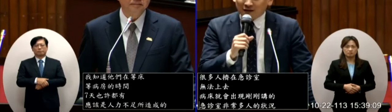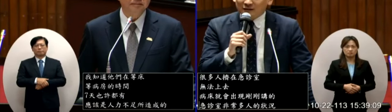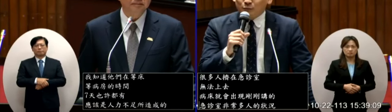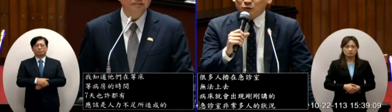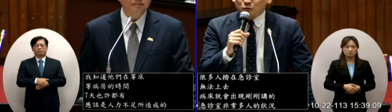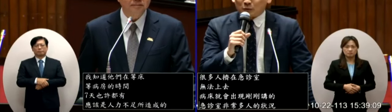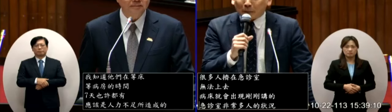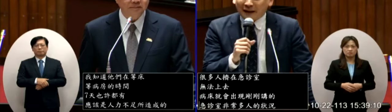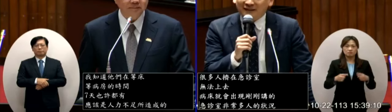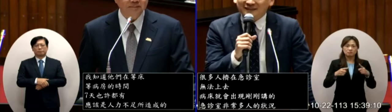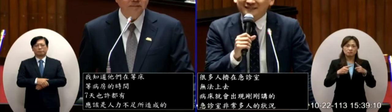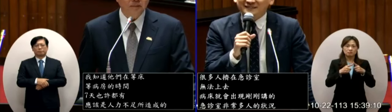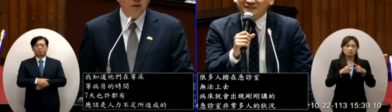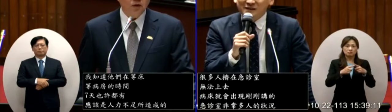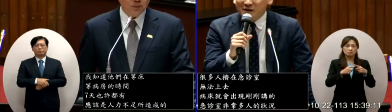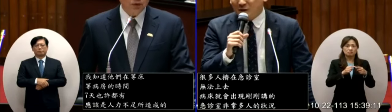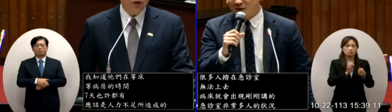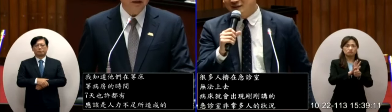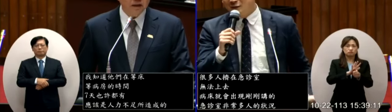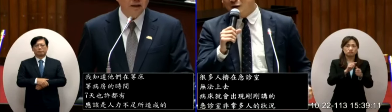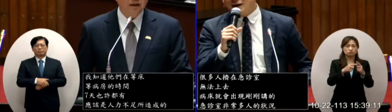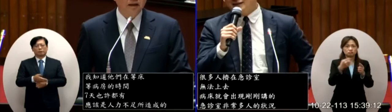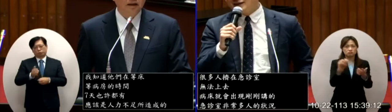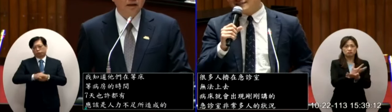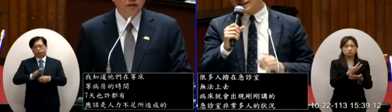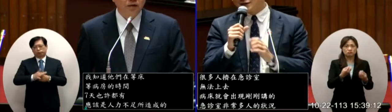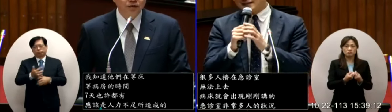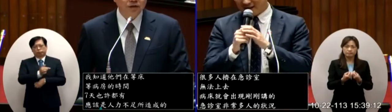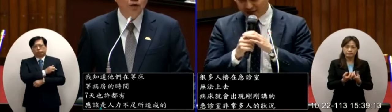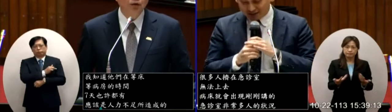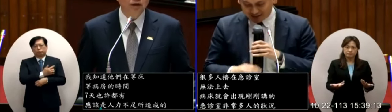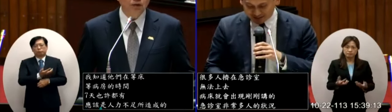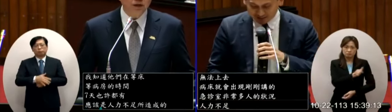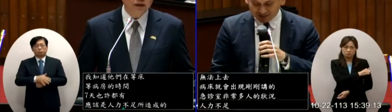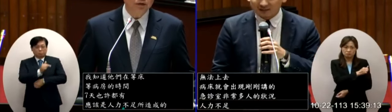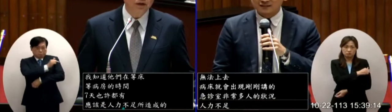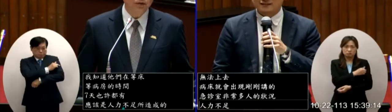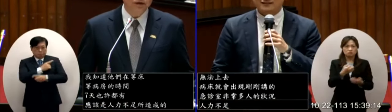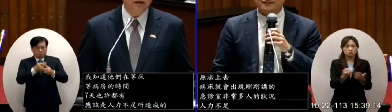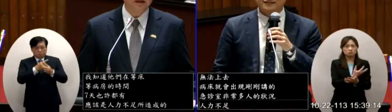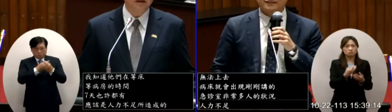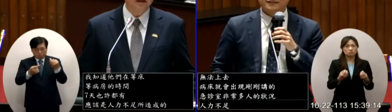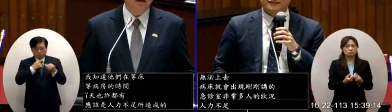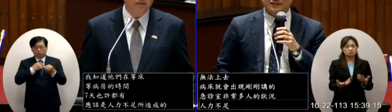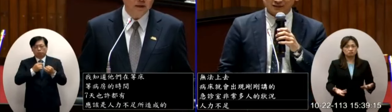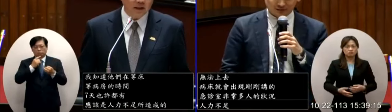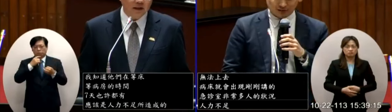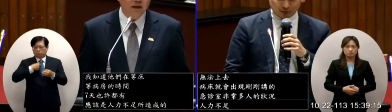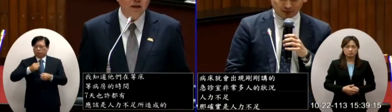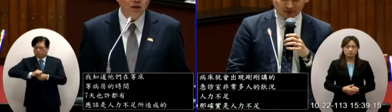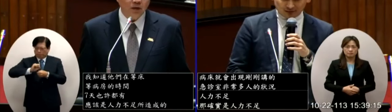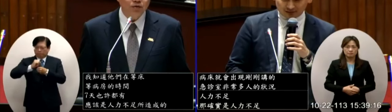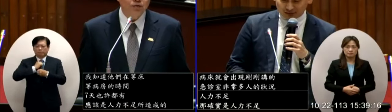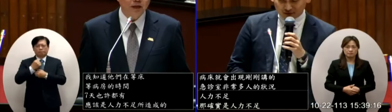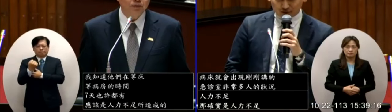那人力不足怎麼辦 因為這個院長 就是護理人員 護理師的人力 我們要強力的快速的來補充